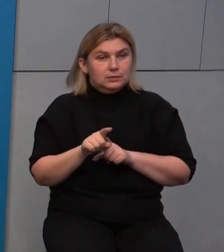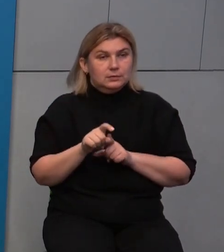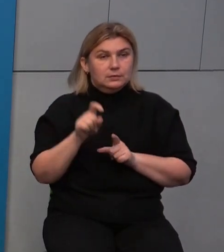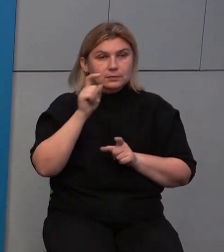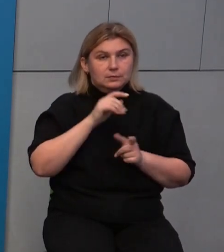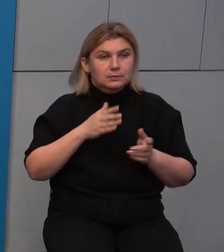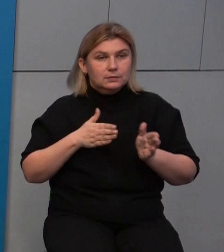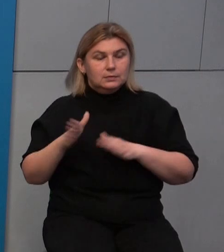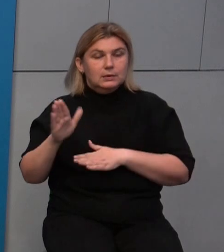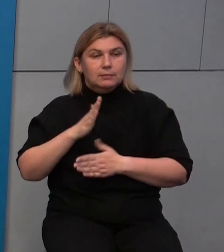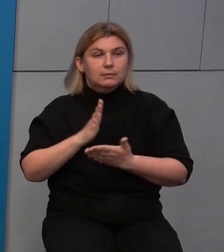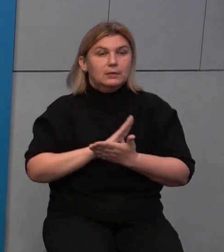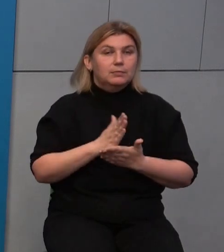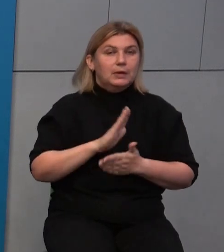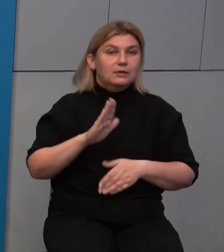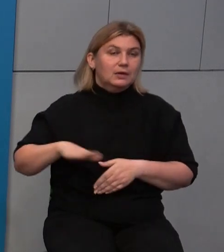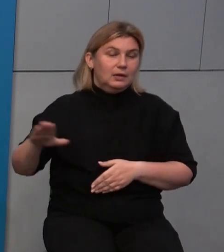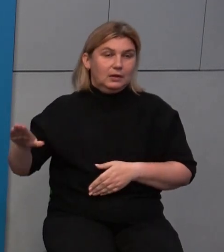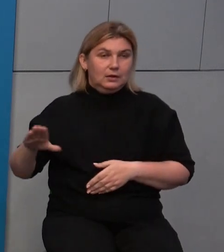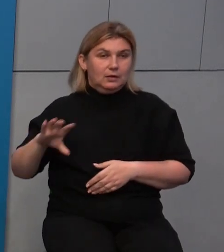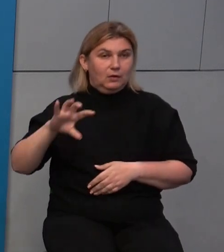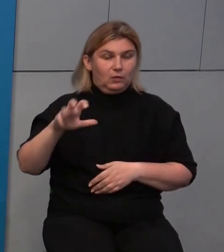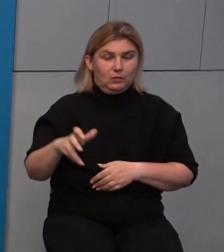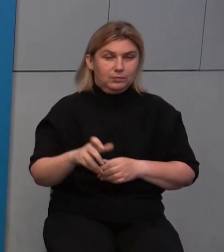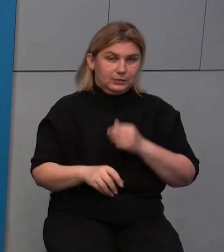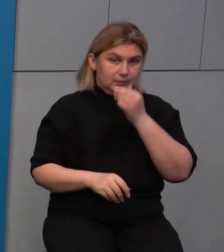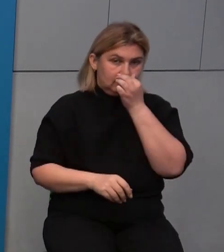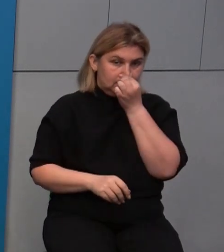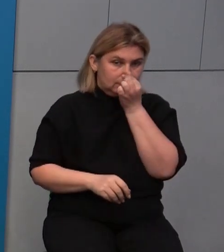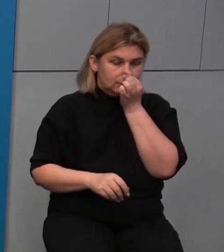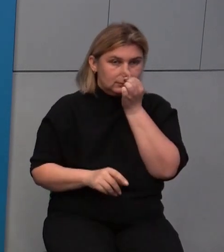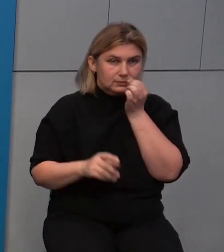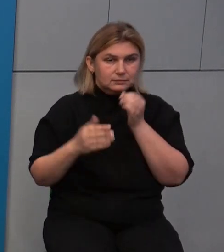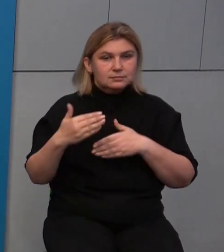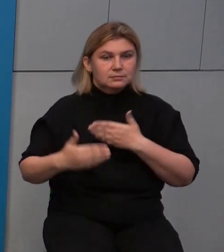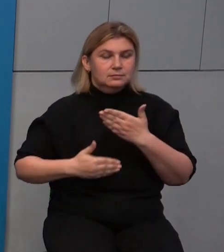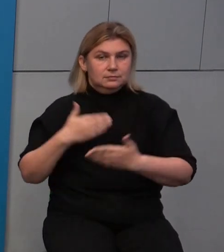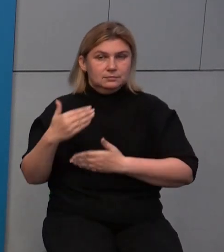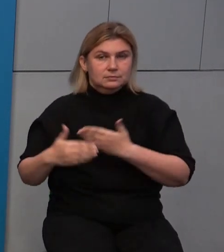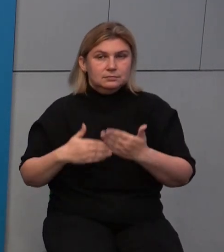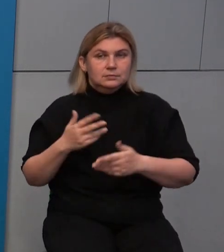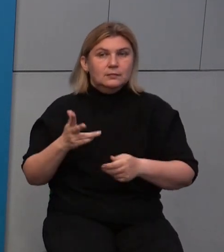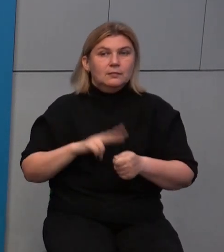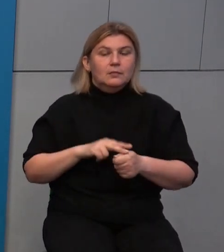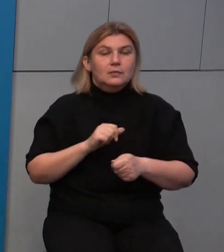Mamy międzynarodową ekipę i tak dalej, i tak dalej, która jest